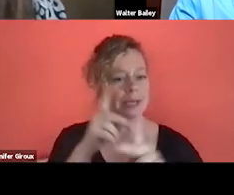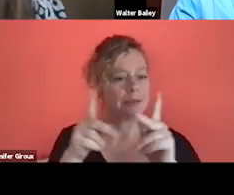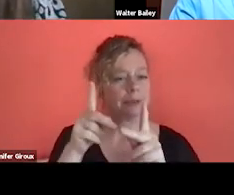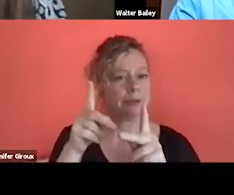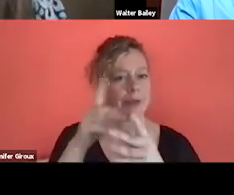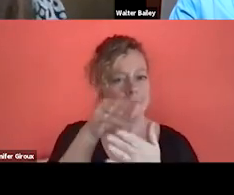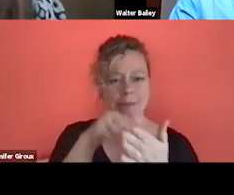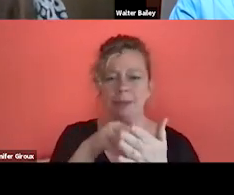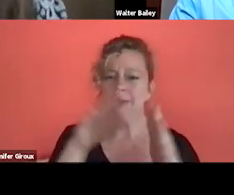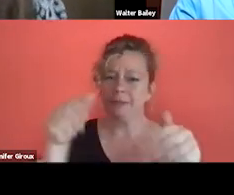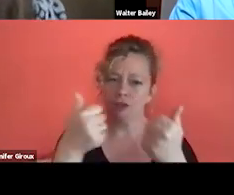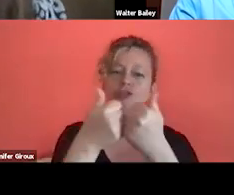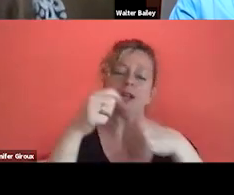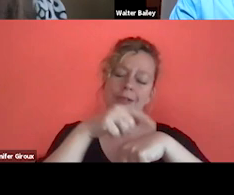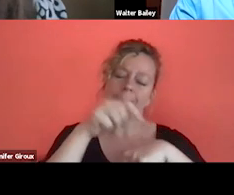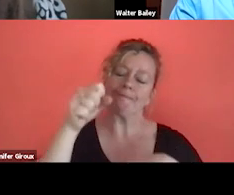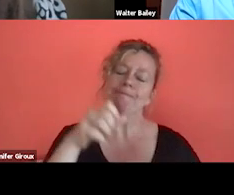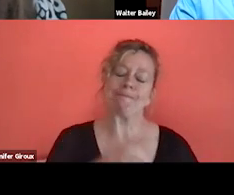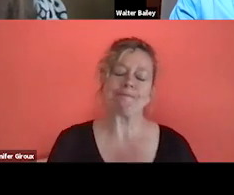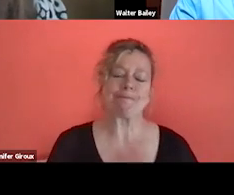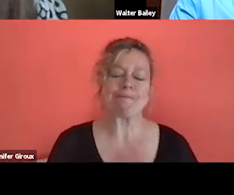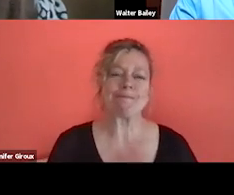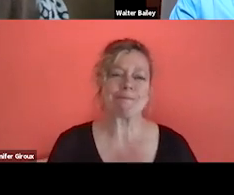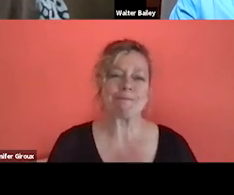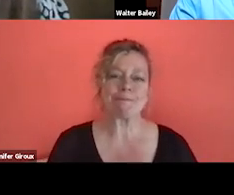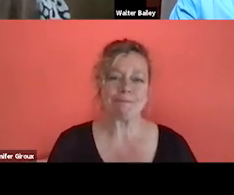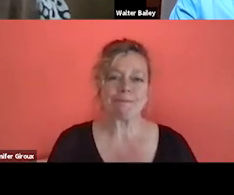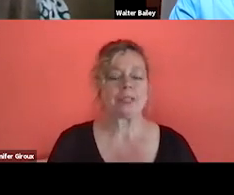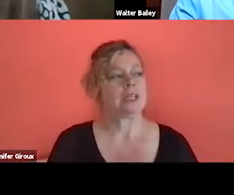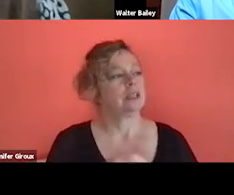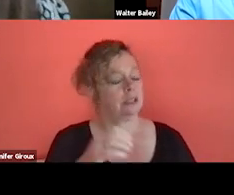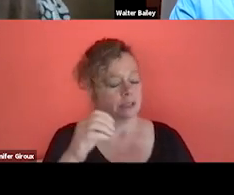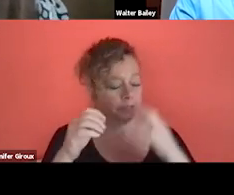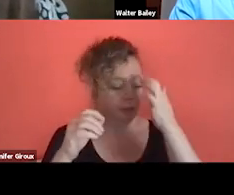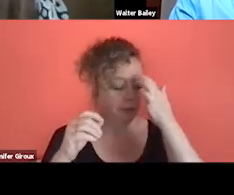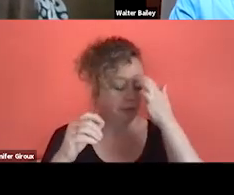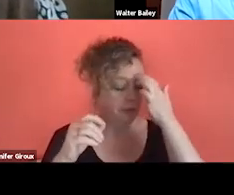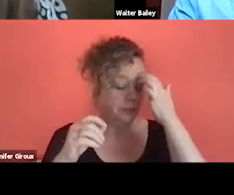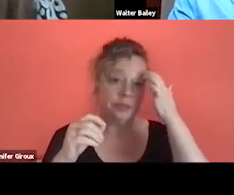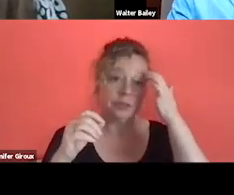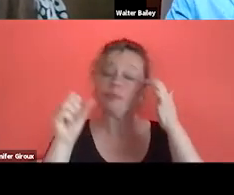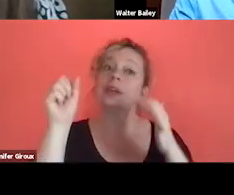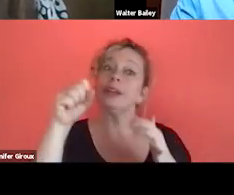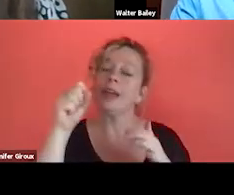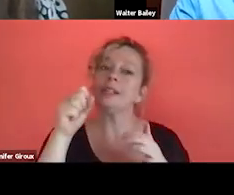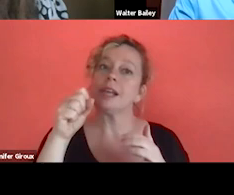realmente un desafío, lo que fue realmente un desafío. Sí. Así que tengo que ser totalmente transparente.